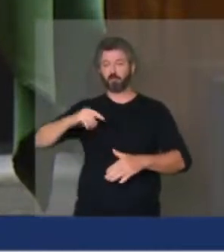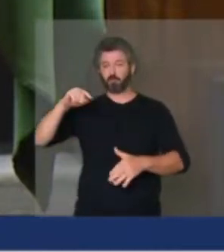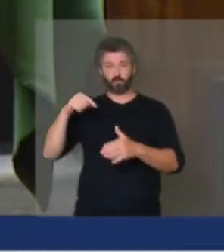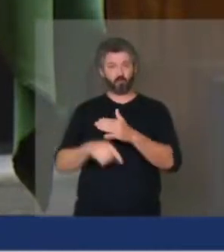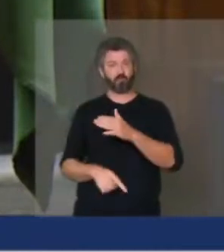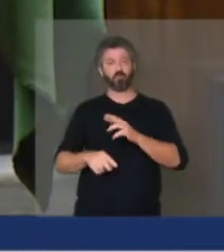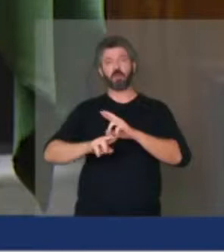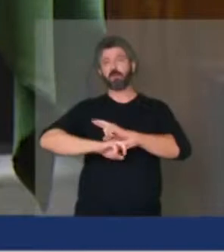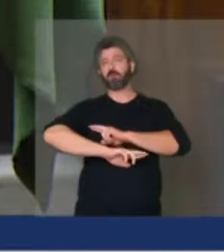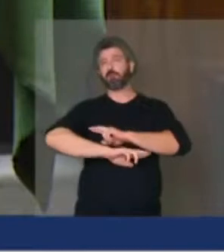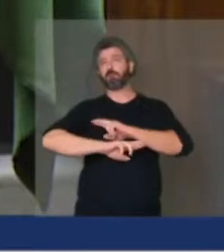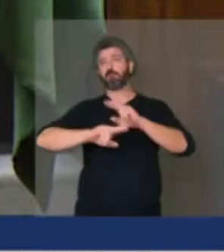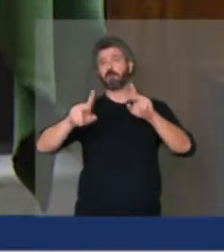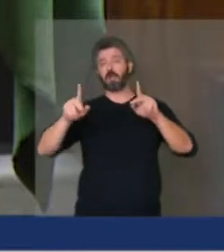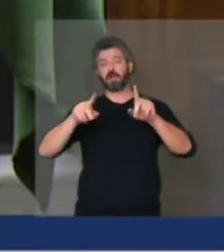PROPOSIÇÃO... QUE FORTALECE O MUNICÍPIO, QUE ESTABELECE